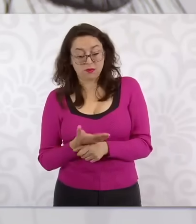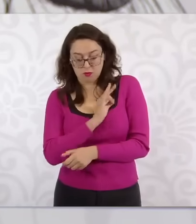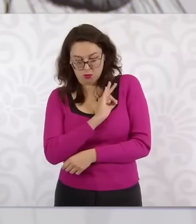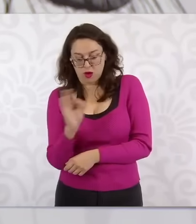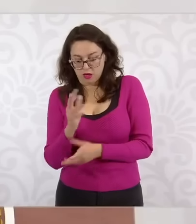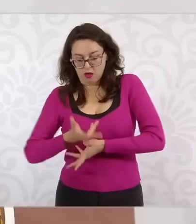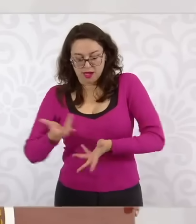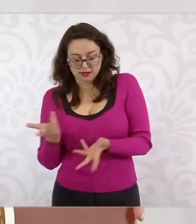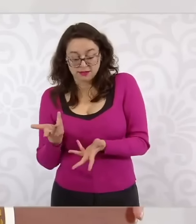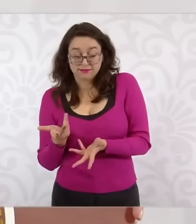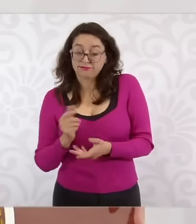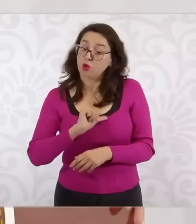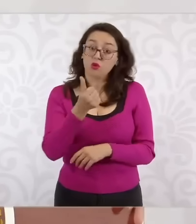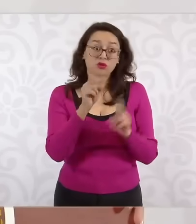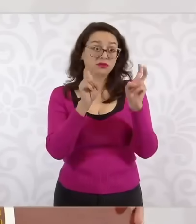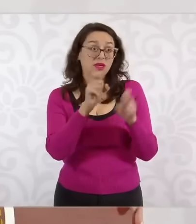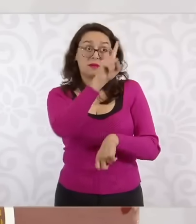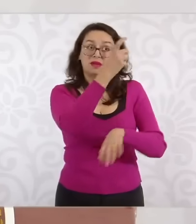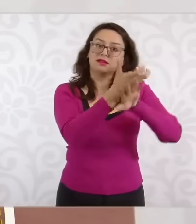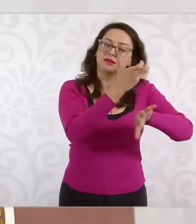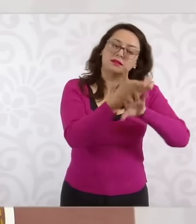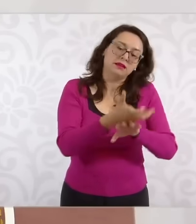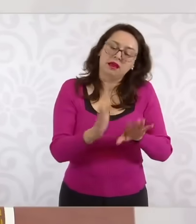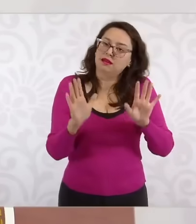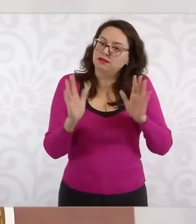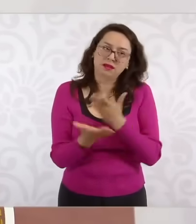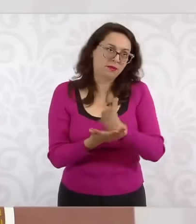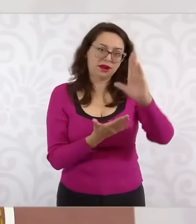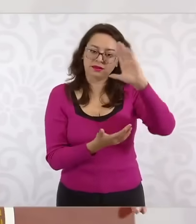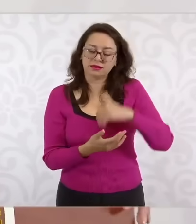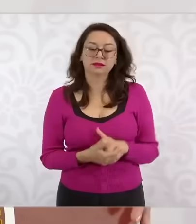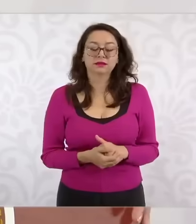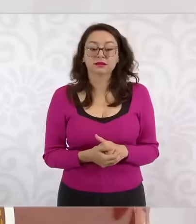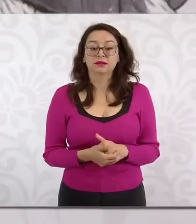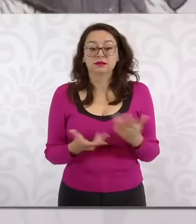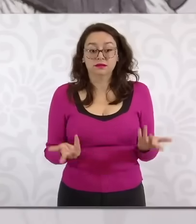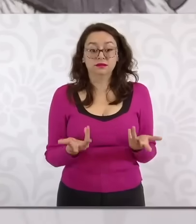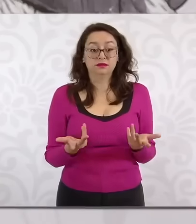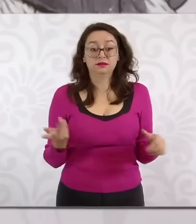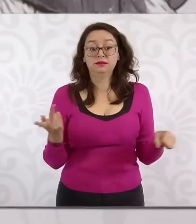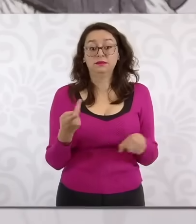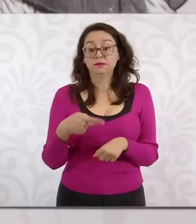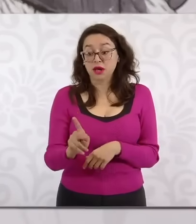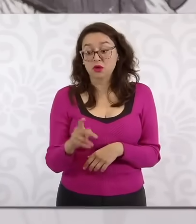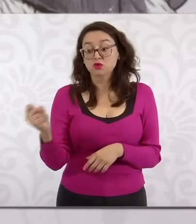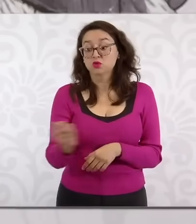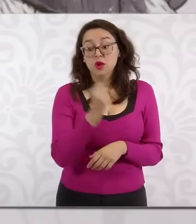Afortunadamente el porcentaje de empresarios estadounidenses que quiere el tratado, pues es